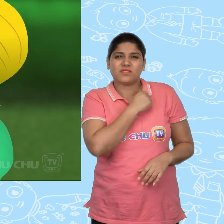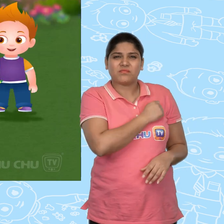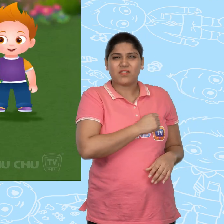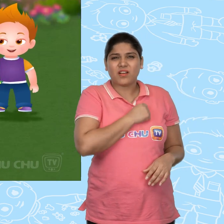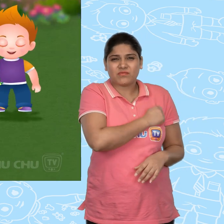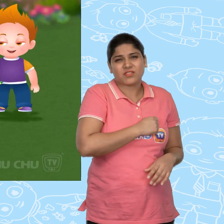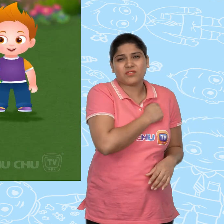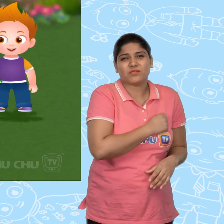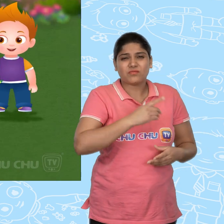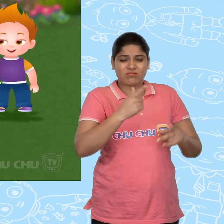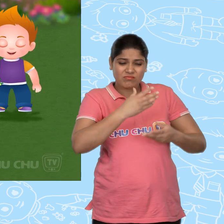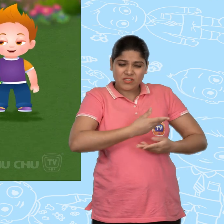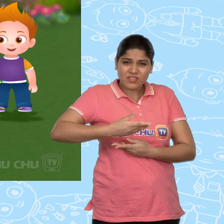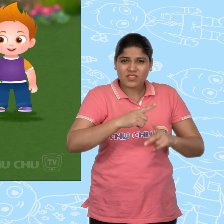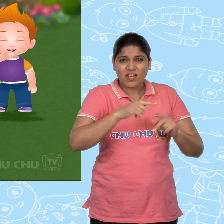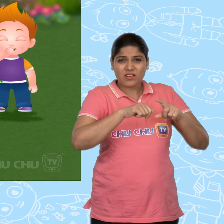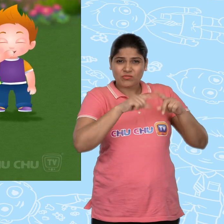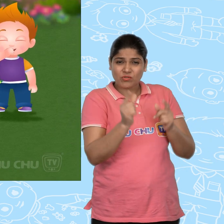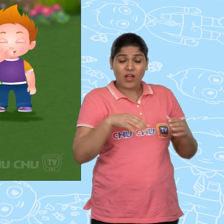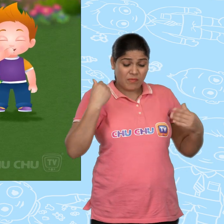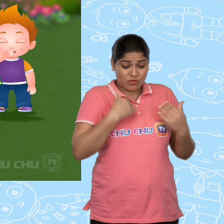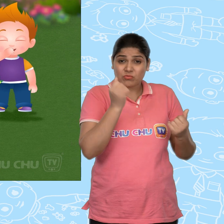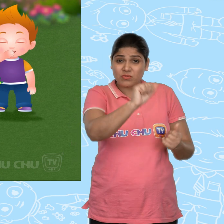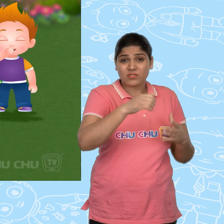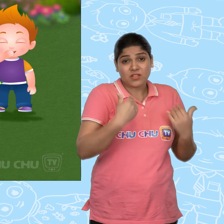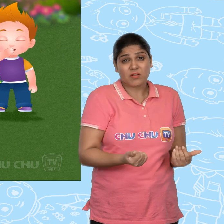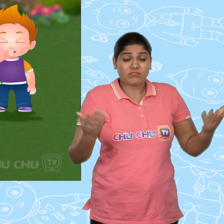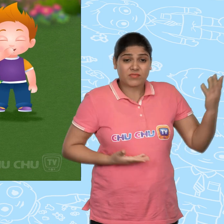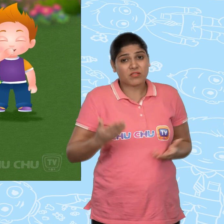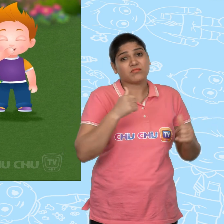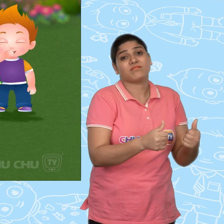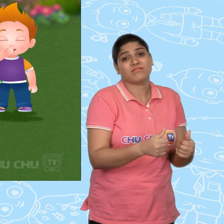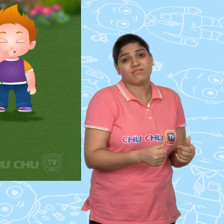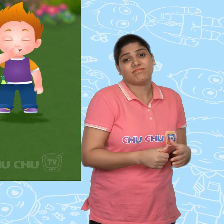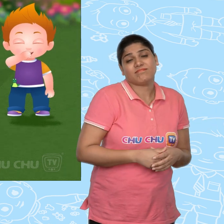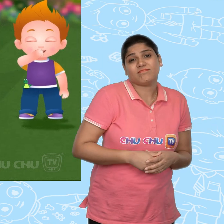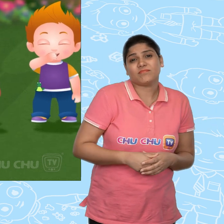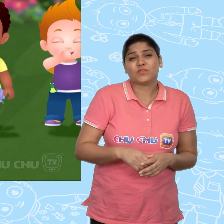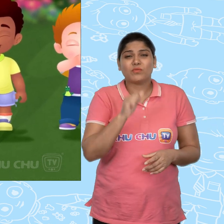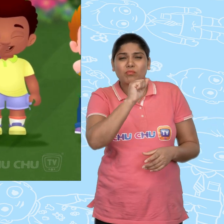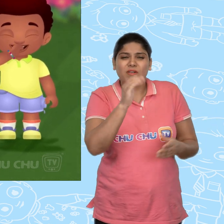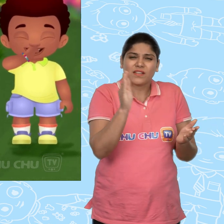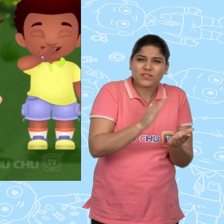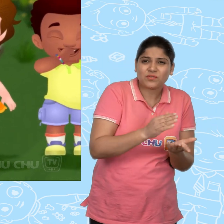मुझे माफ़ कर दो, नन्हे टाकू. मै तुम्हारे साथ अब अच्छे से पेश आऊंगा. तुम भले ही छोटे हो